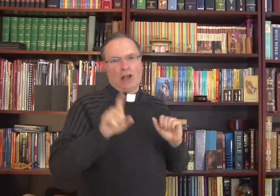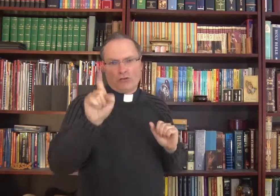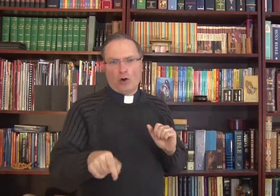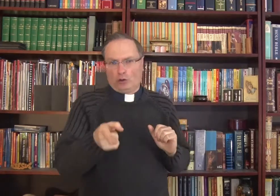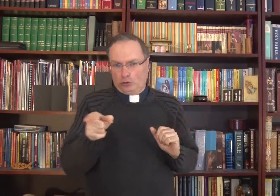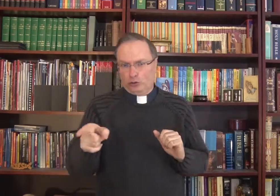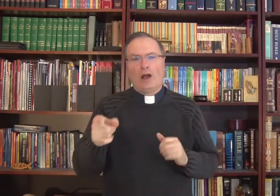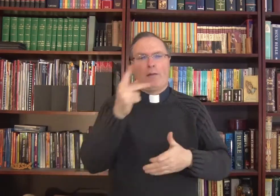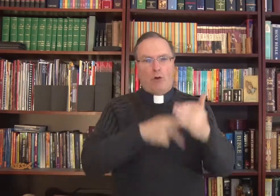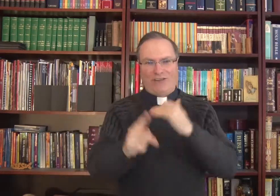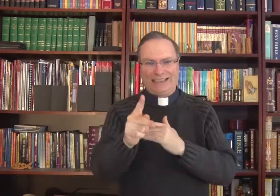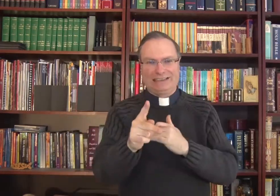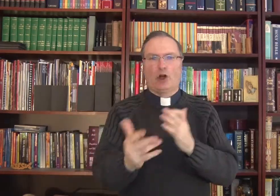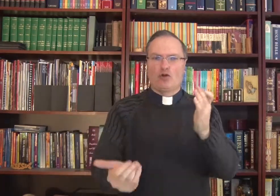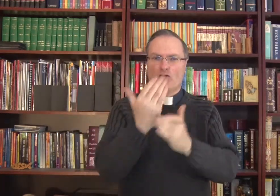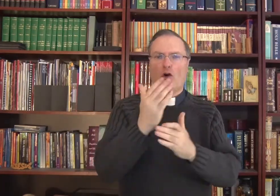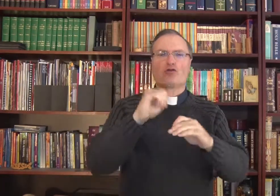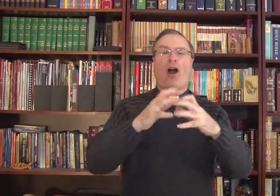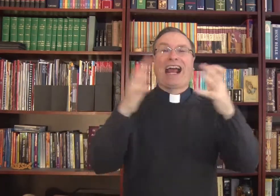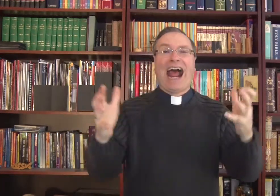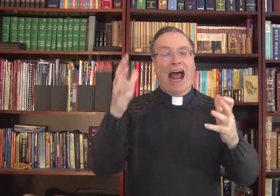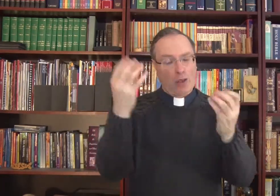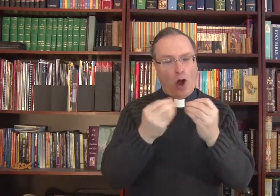«Il faut que tu prophétises de nouveau sur un grand nombre